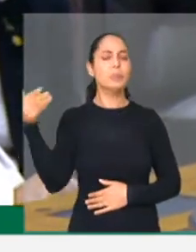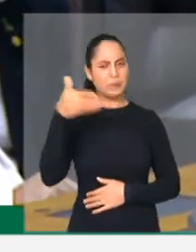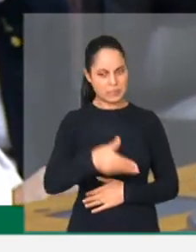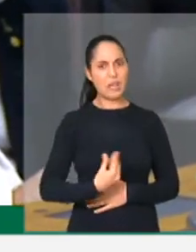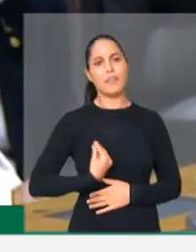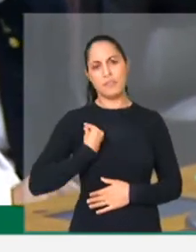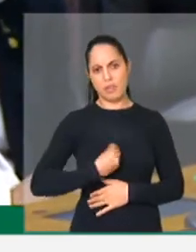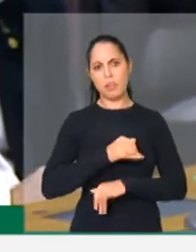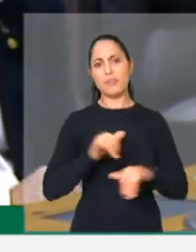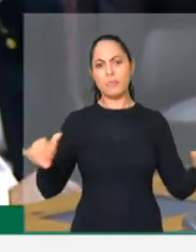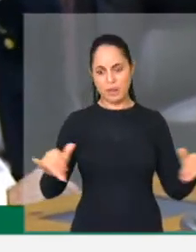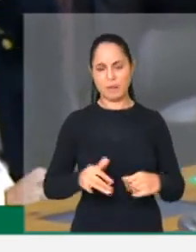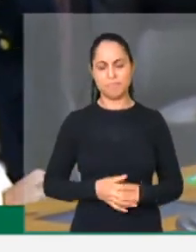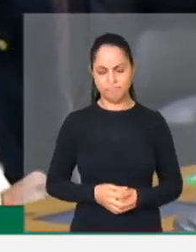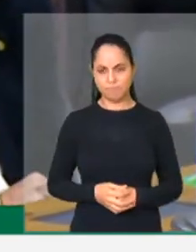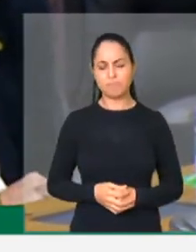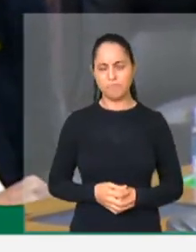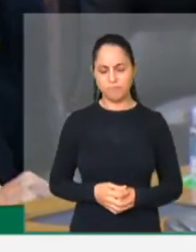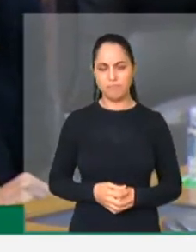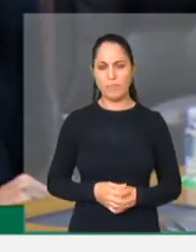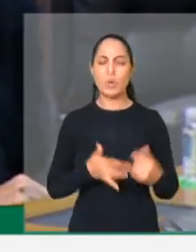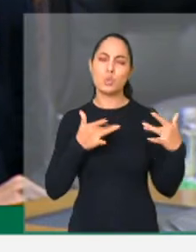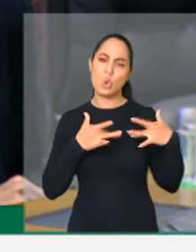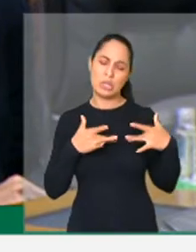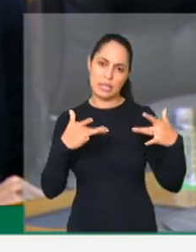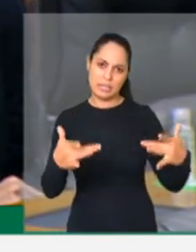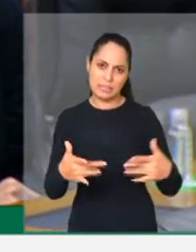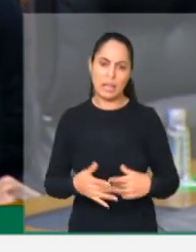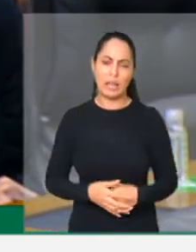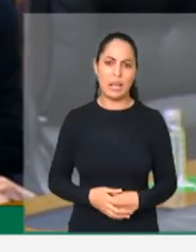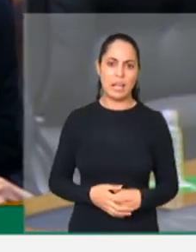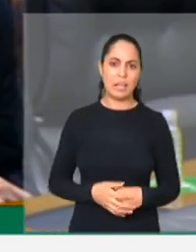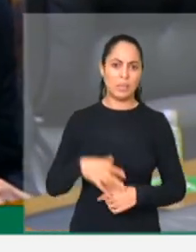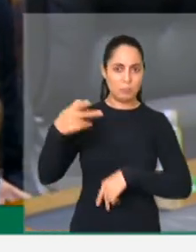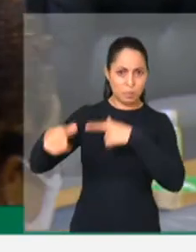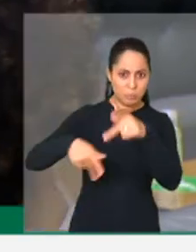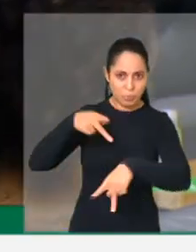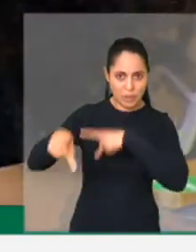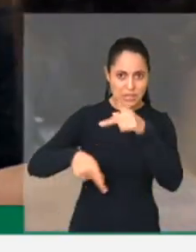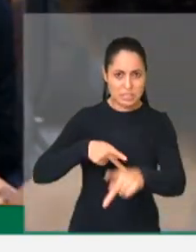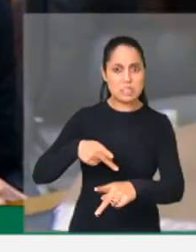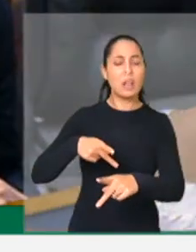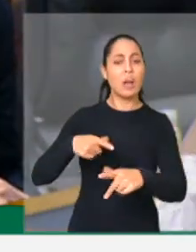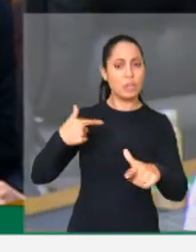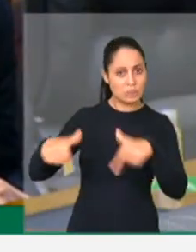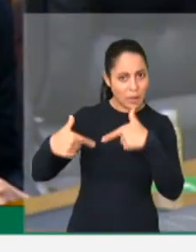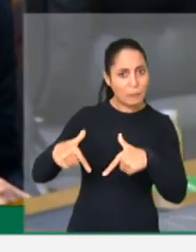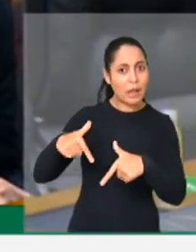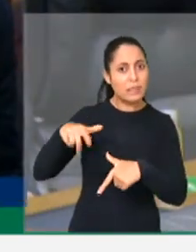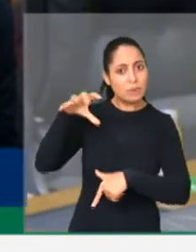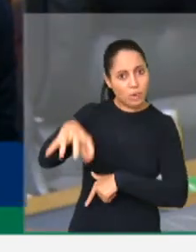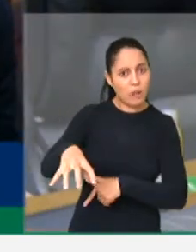INSTITUIÇÃO, QUEREM VACINA, QUEREM TAMBÉM QUE NÃO DESTRUAM O SETOR PREVIDENCIÁRIO DA CAIXA, QUEREM, NESSE INSTANTE FAZER